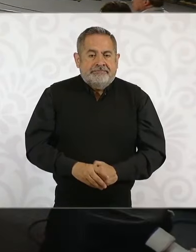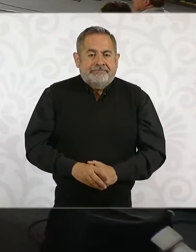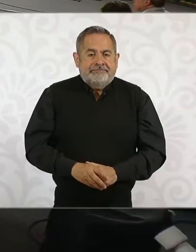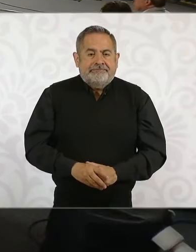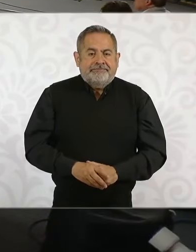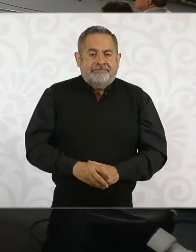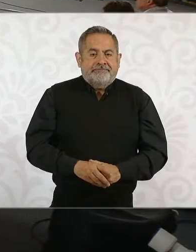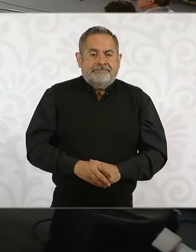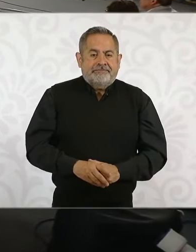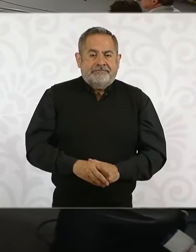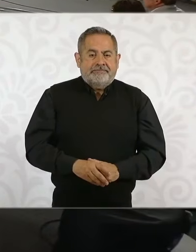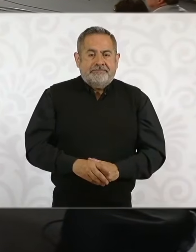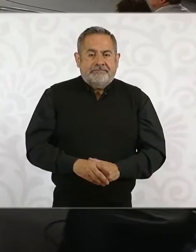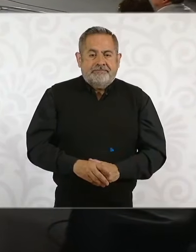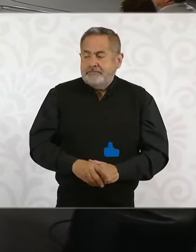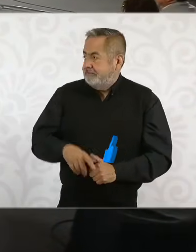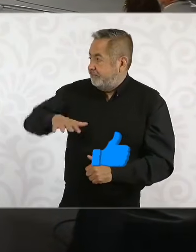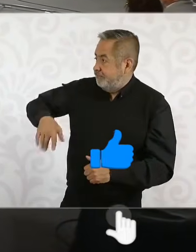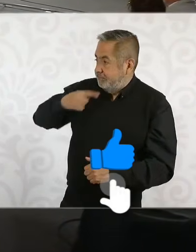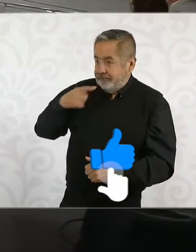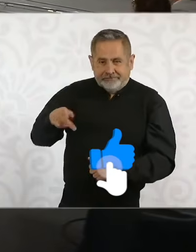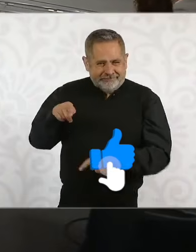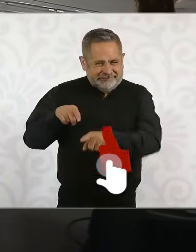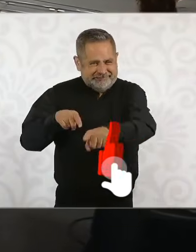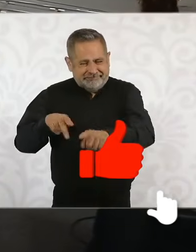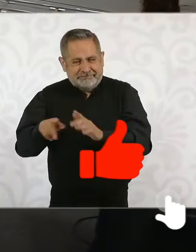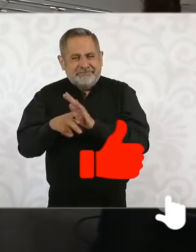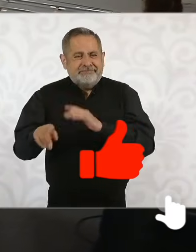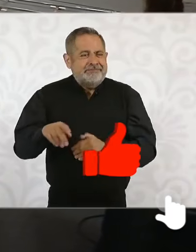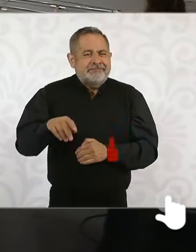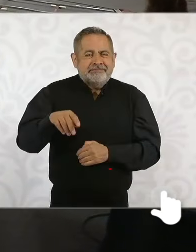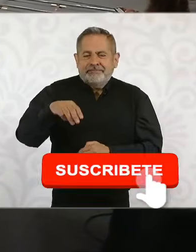Bueno, el periodista mencionaba materia prima y el doctor Kersenov habló de los principios